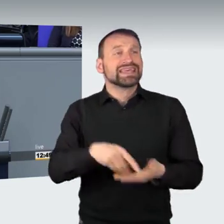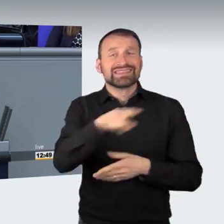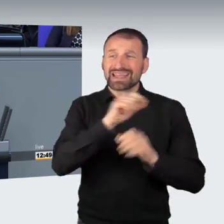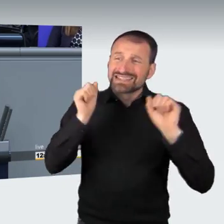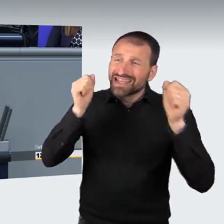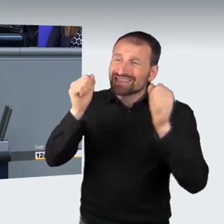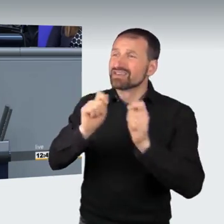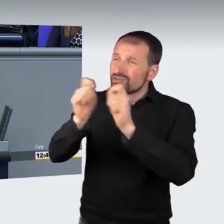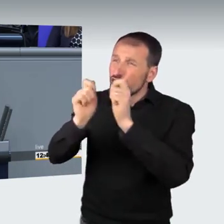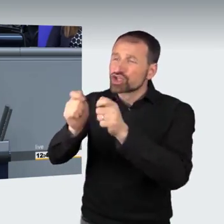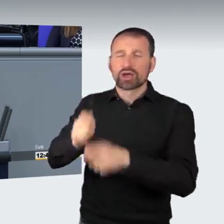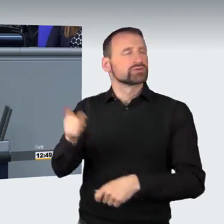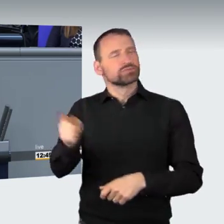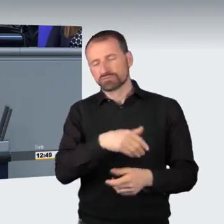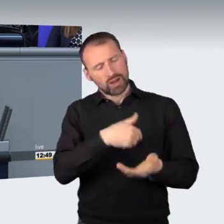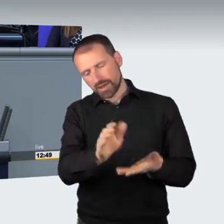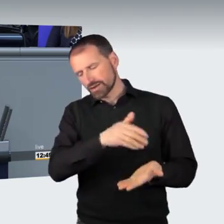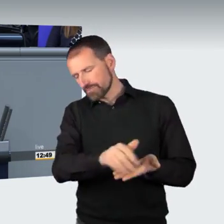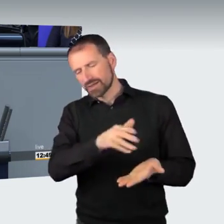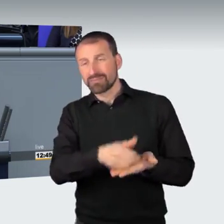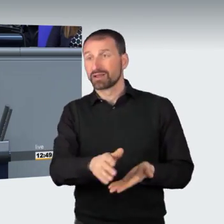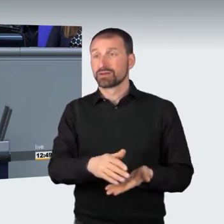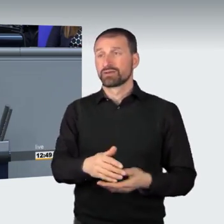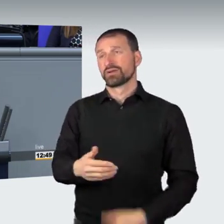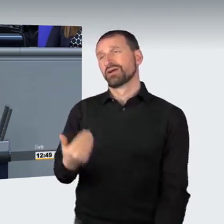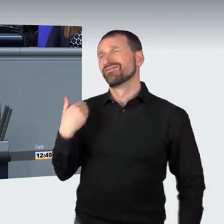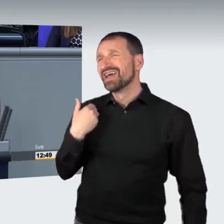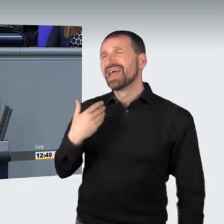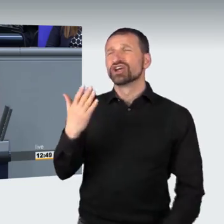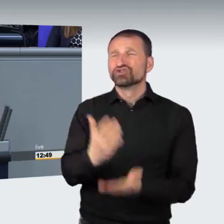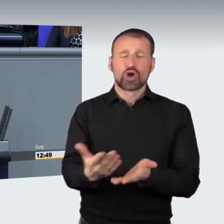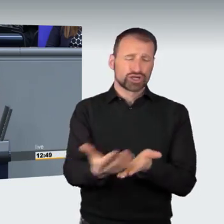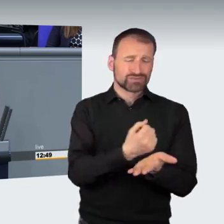Das hätte uns vier Jahre weitere Mietenexplosionen und die weitere Vertreibung